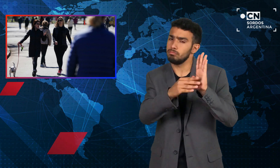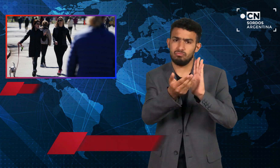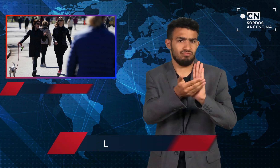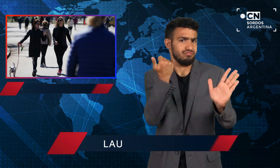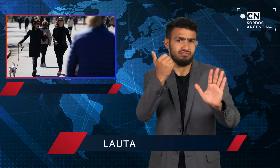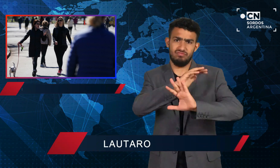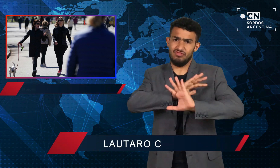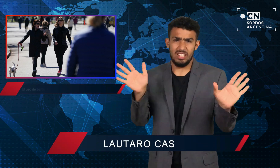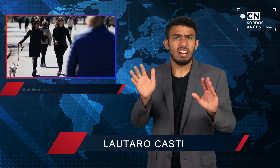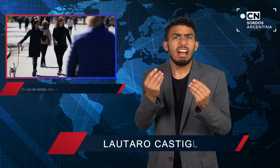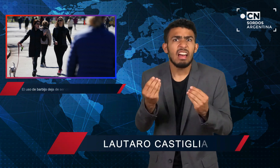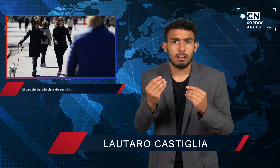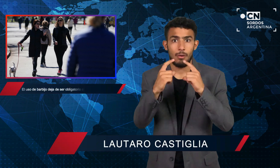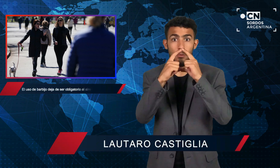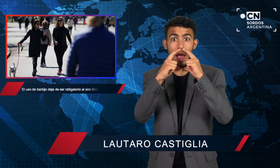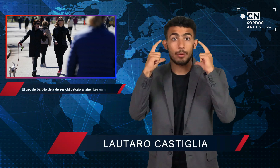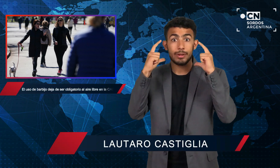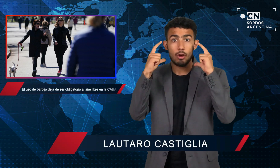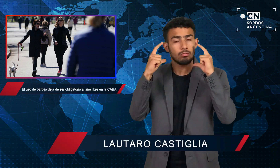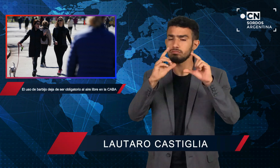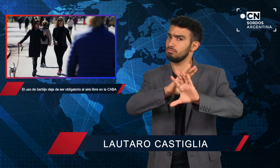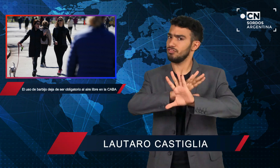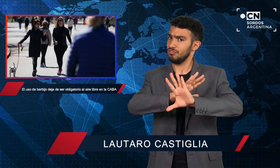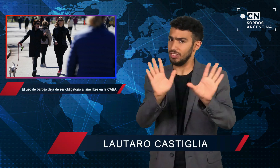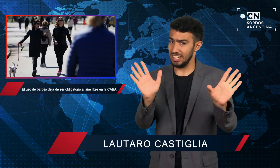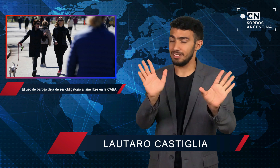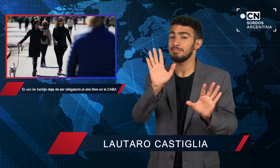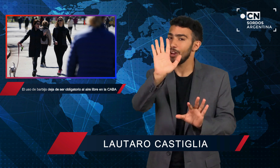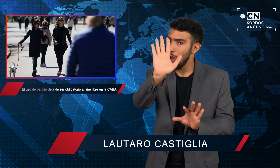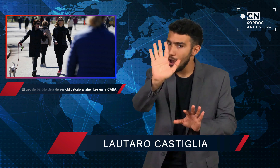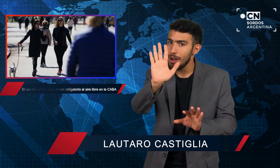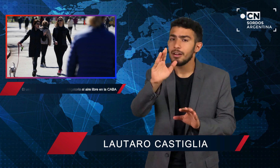del tapaboca al aire libre en la Ciudad de Buenos Aires